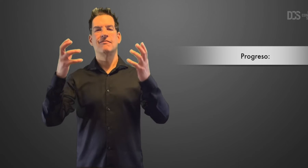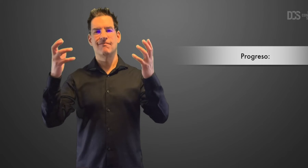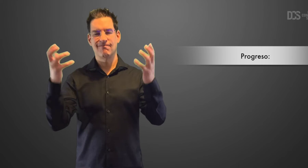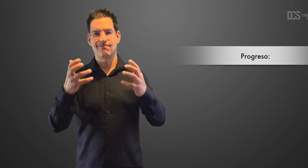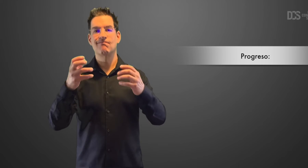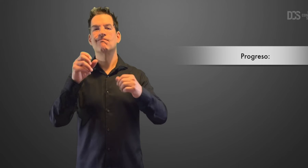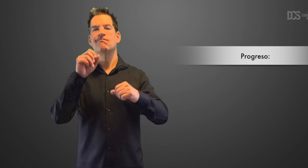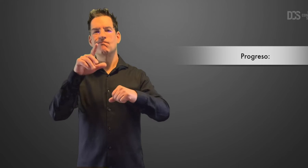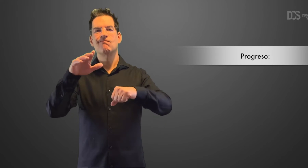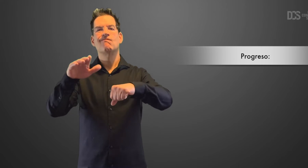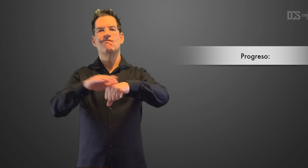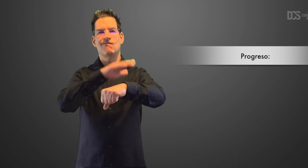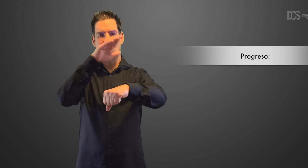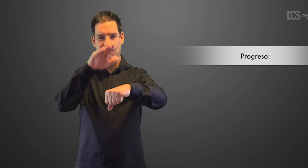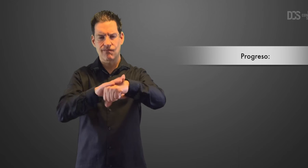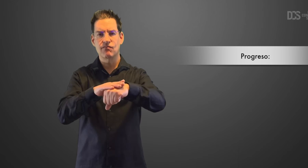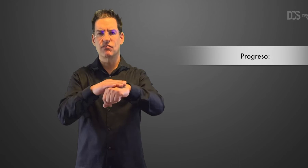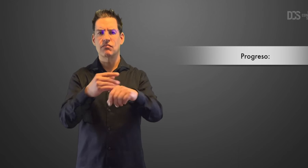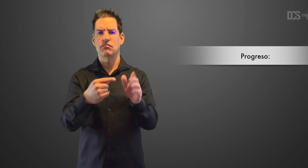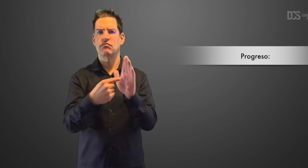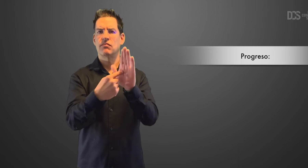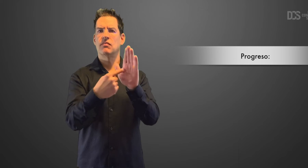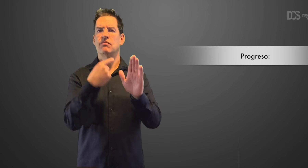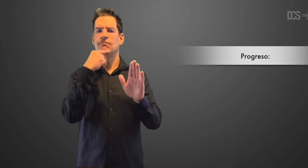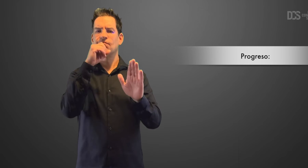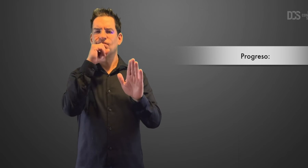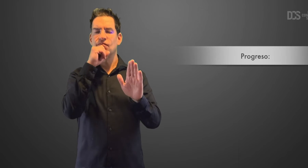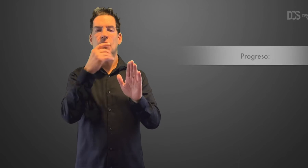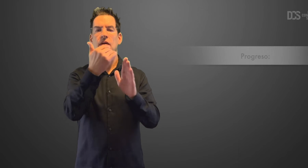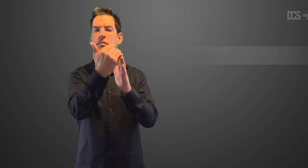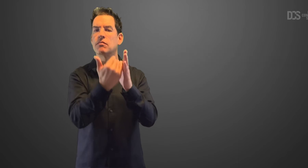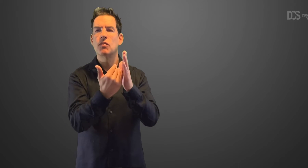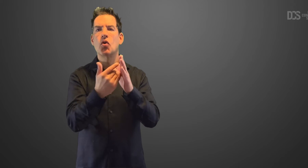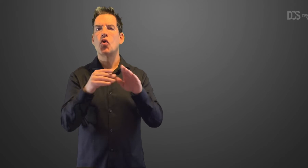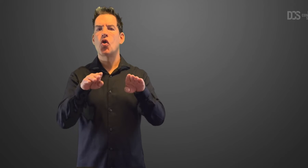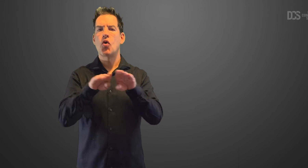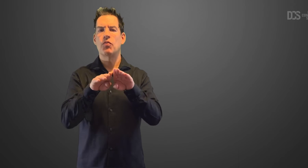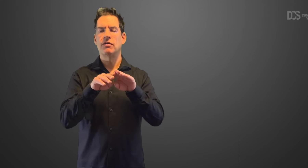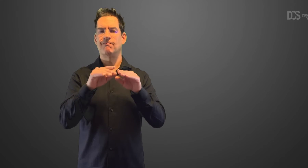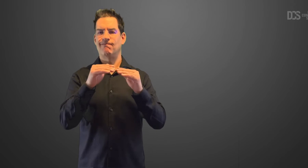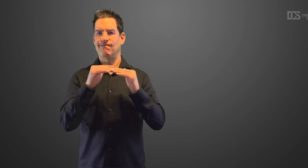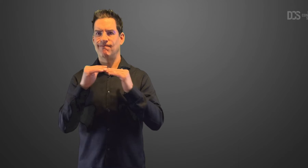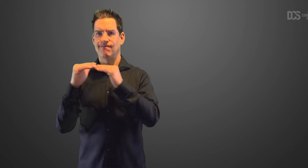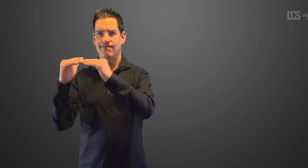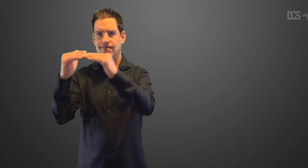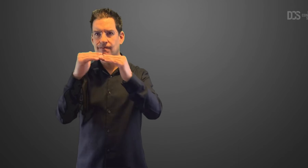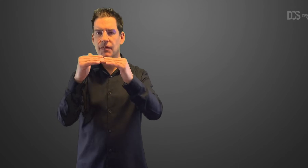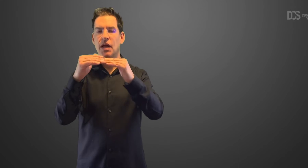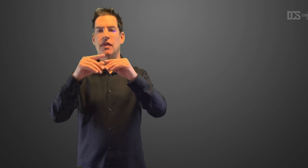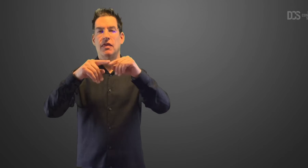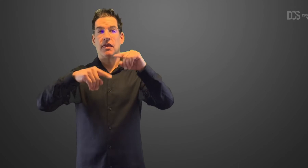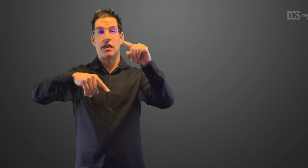Se ha creado y aprobado la declaración de principios de Diversidad, Equidad e